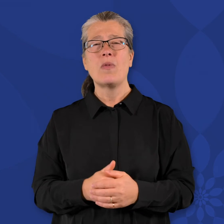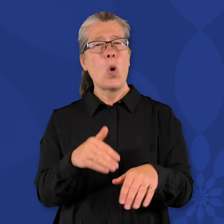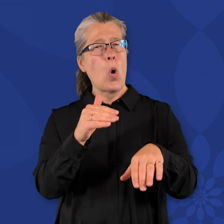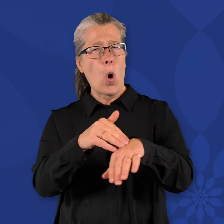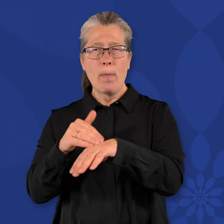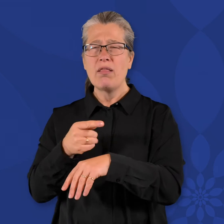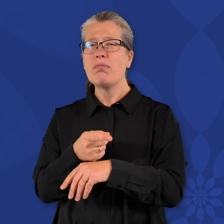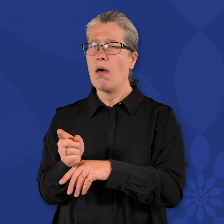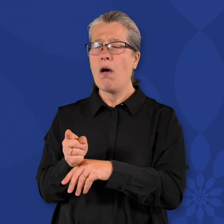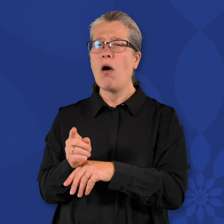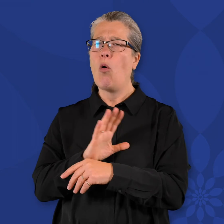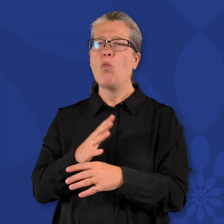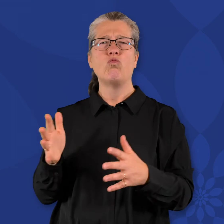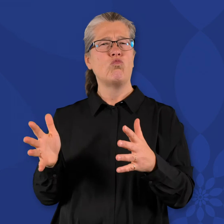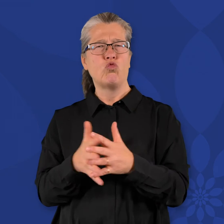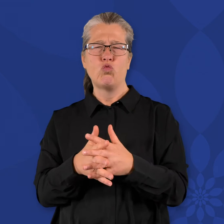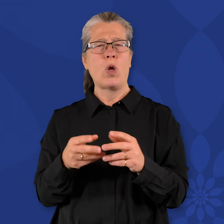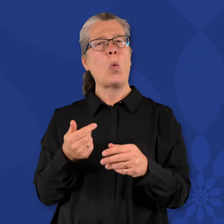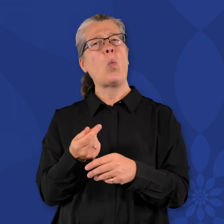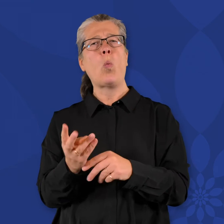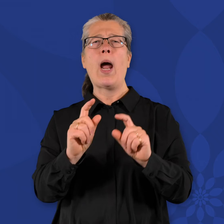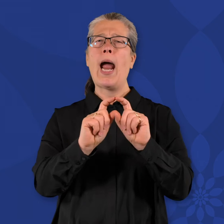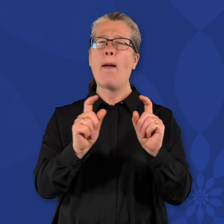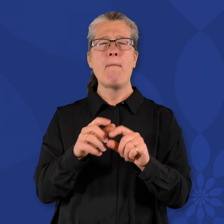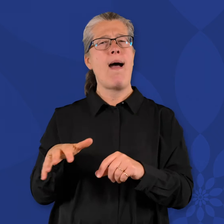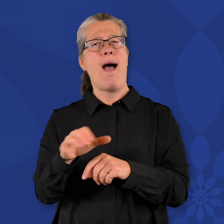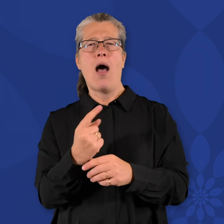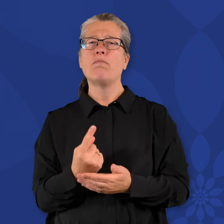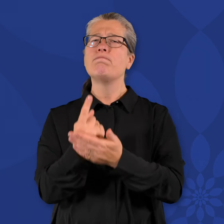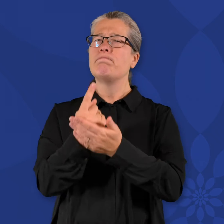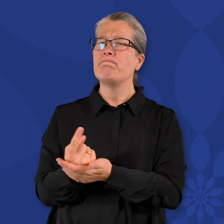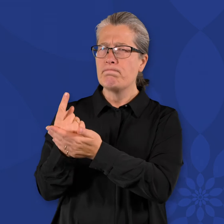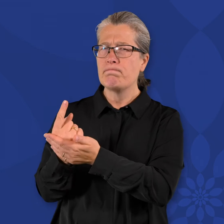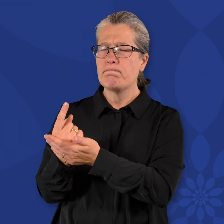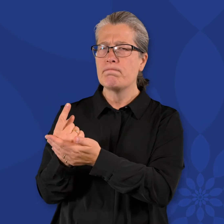Några centrala teman framträder tydligt i kommentarerna.